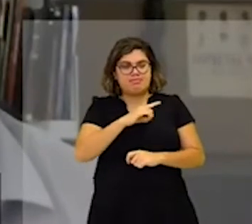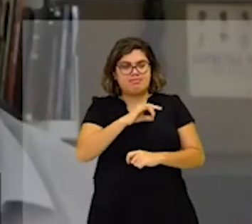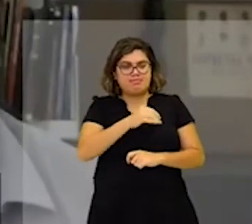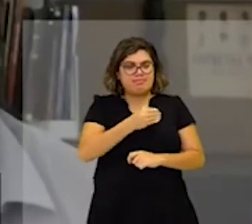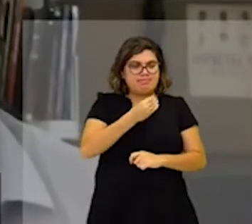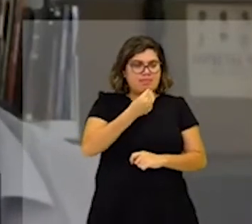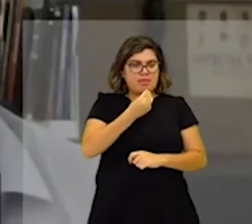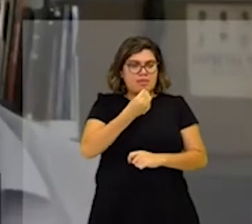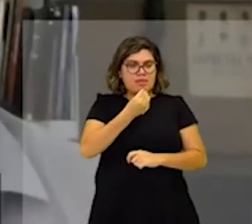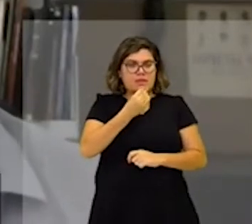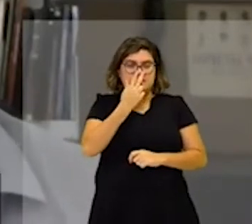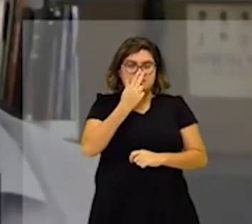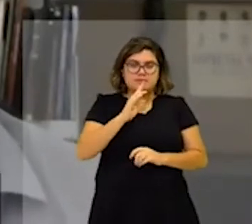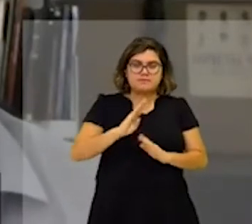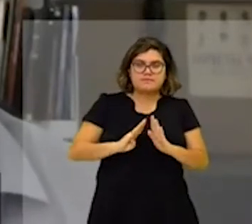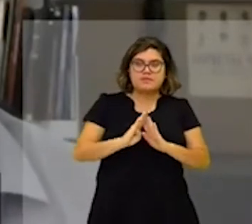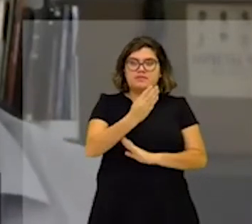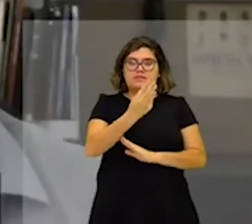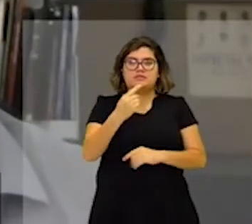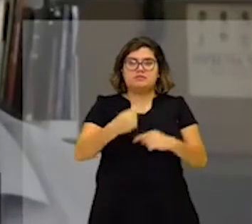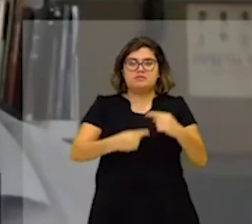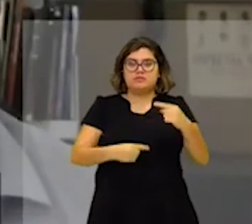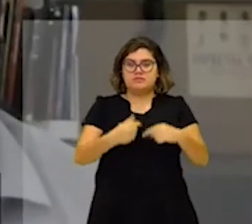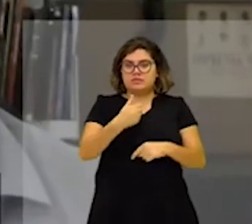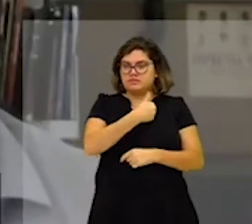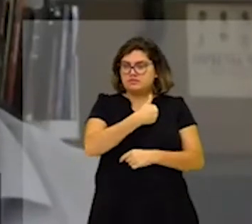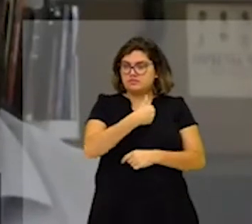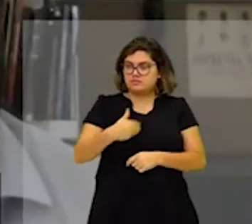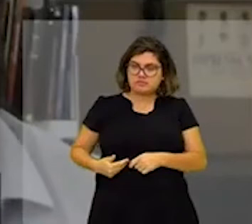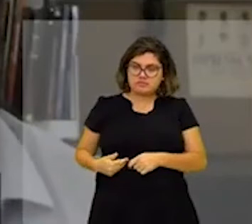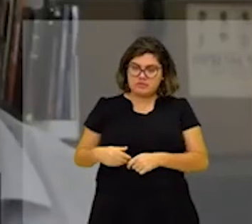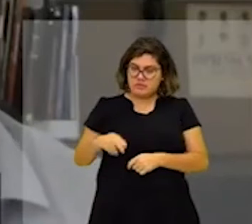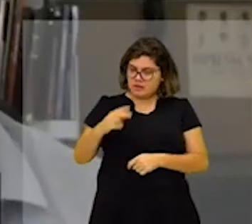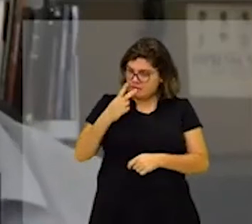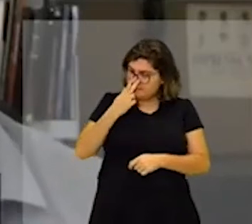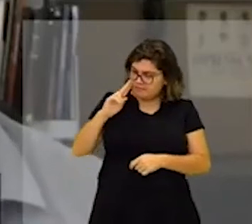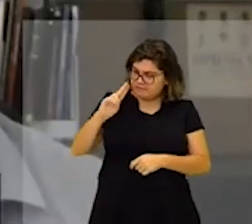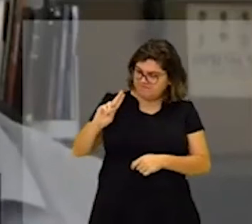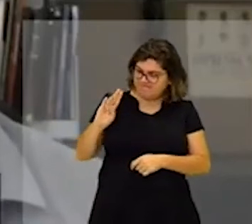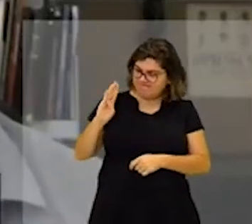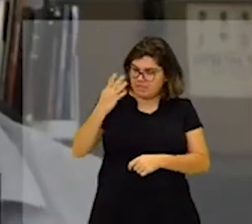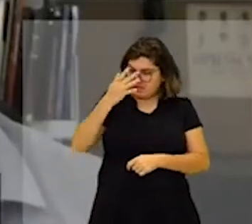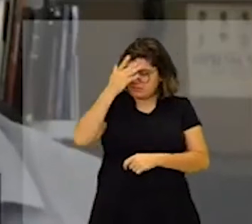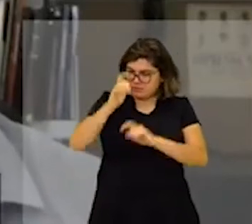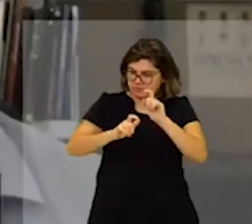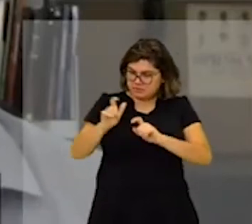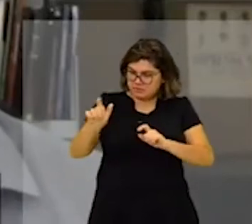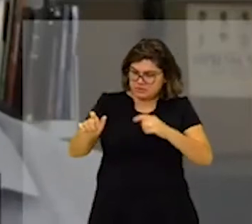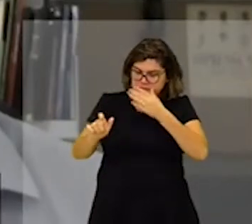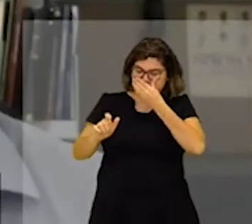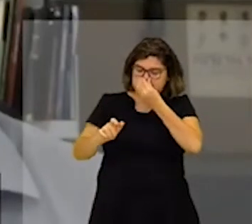a política pública não apenas para Audácia de pessoas individualmente fralda a cuca quando